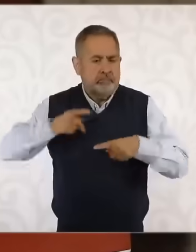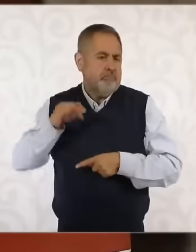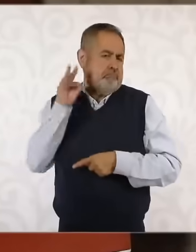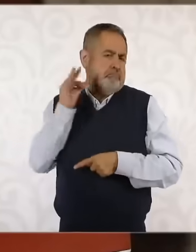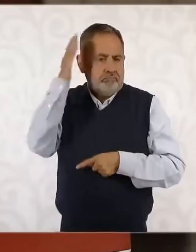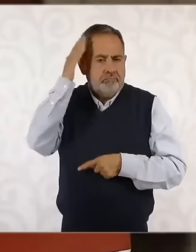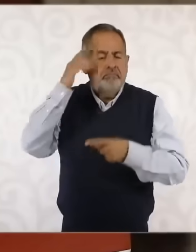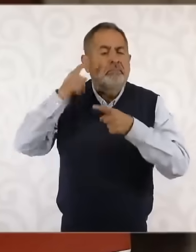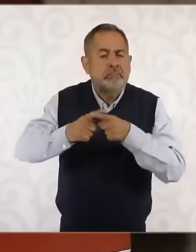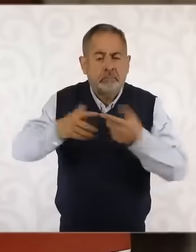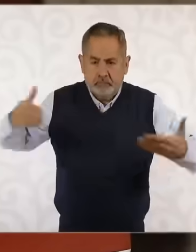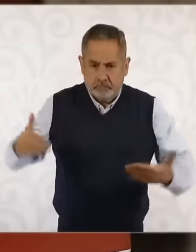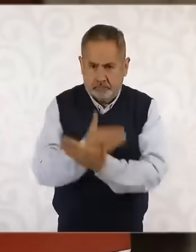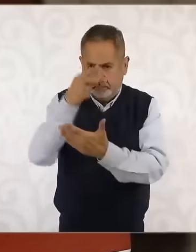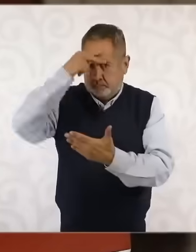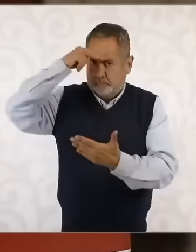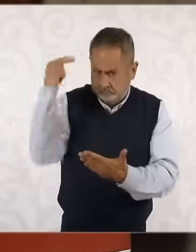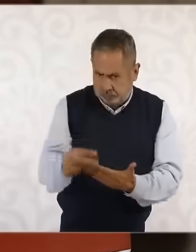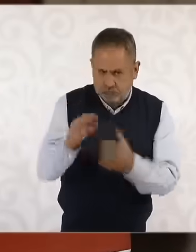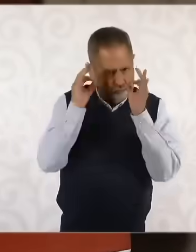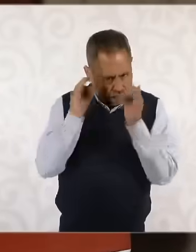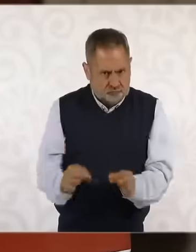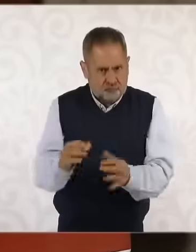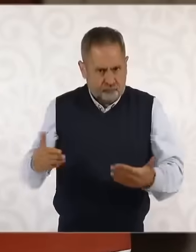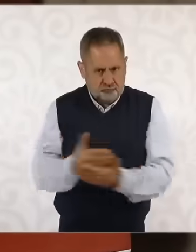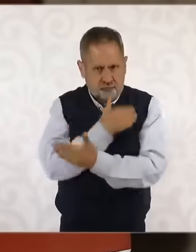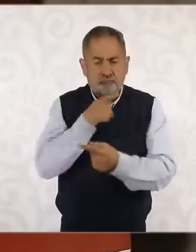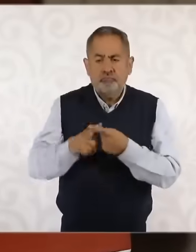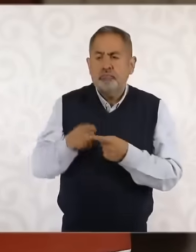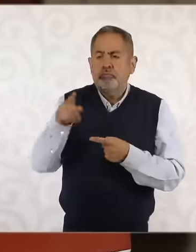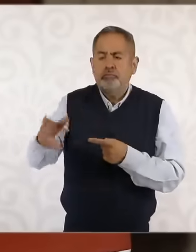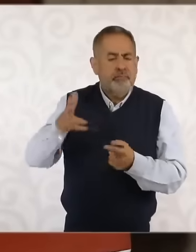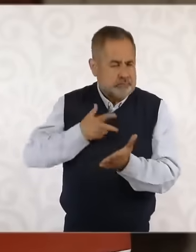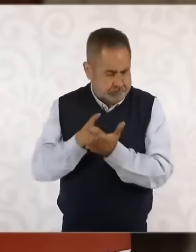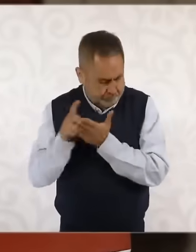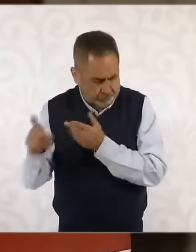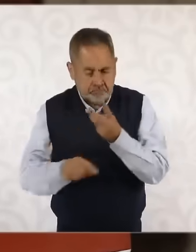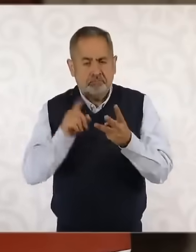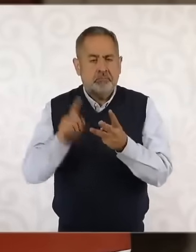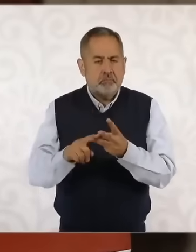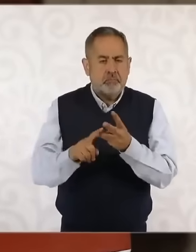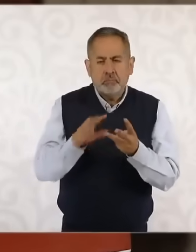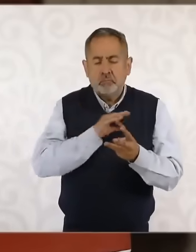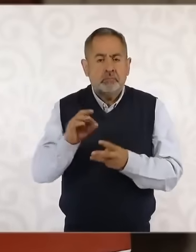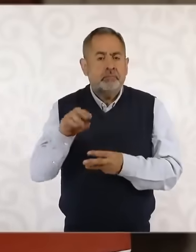requiere ser ciudadana mexicana por nacimiento en ejercicio de sus derechos, tener cuando menos 35